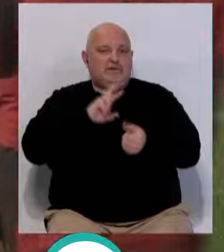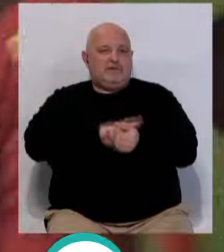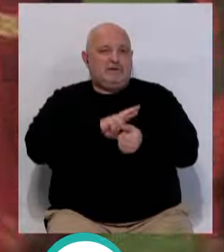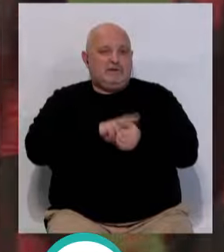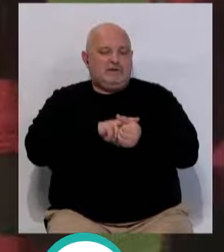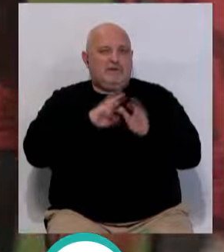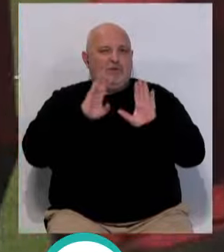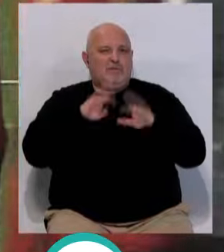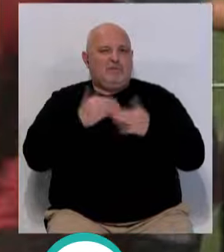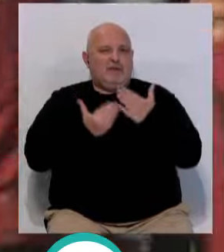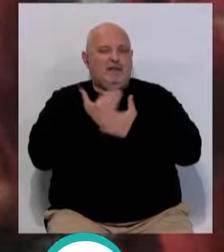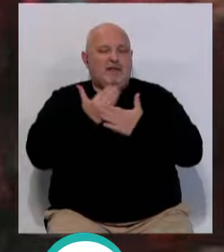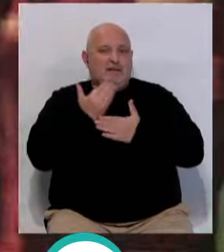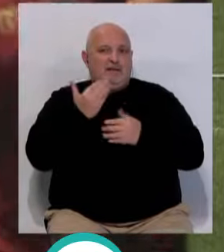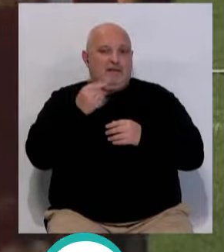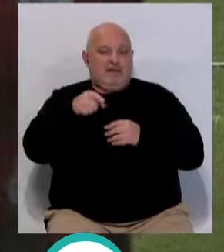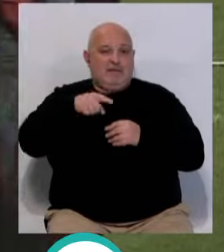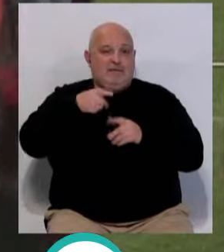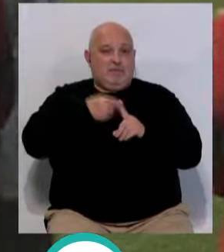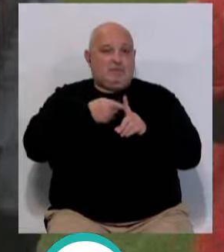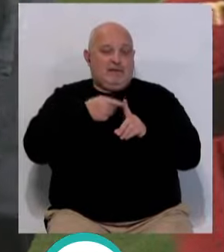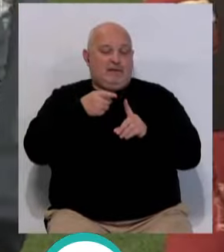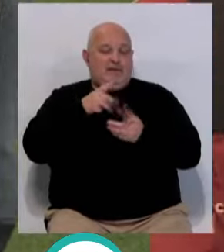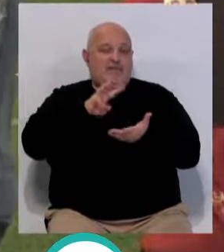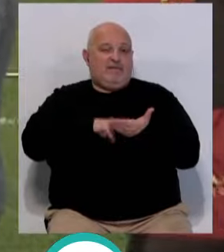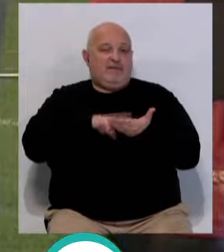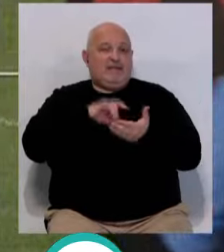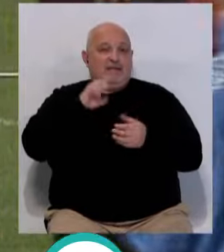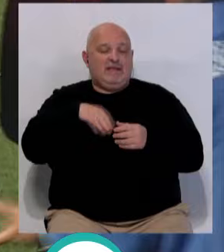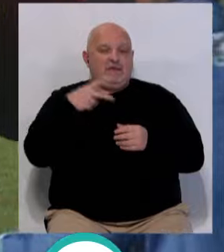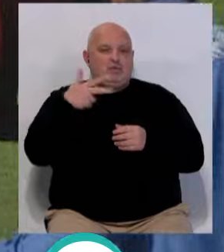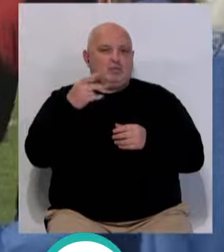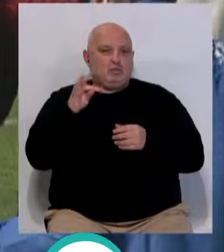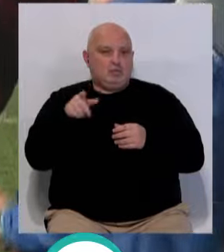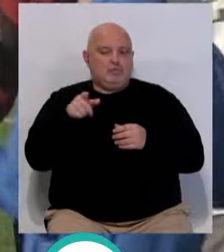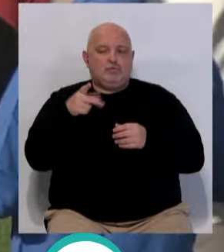últimas jornadas en esa demarcación del Central de la defensa es Víctor chus al que felicitamos